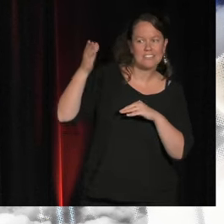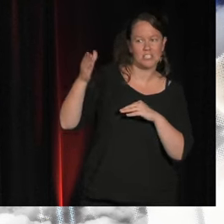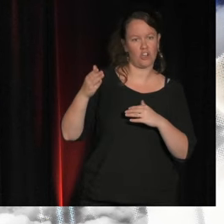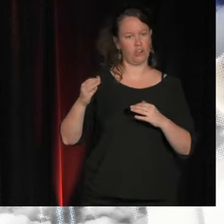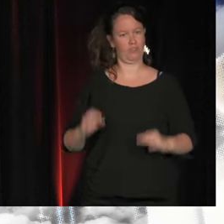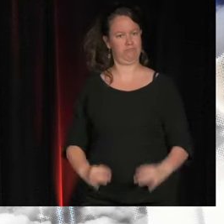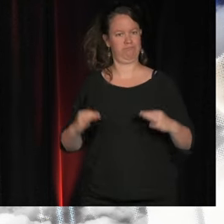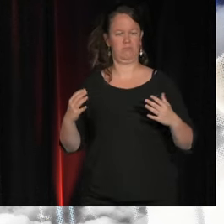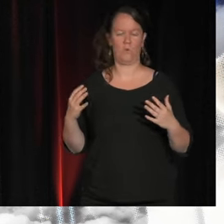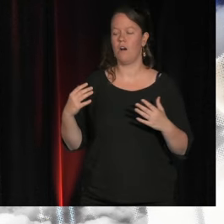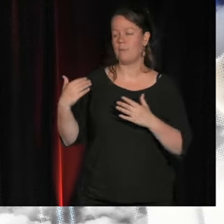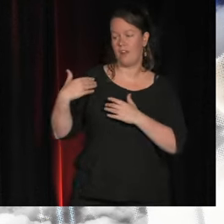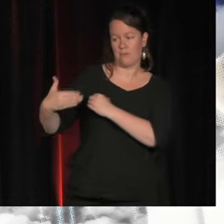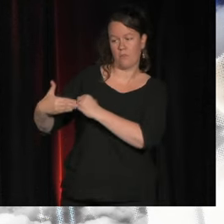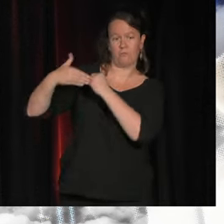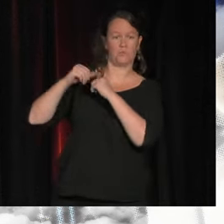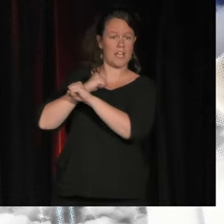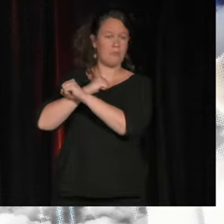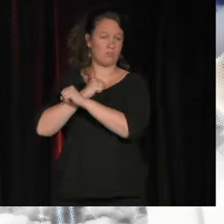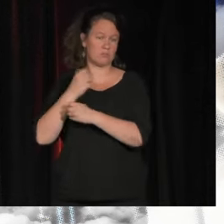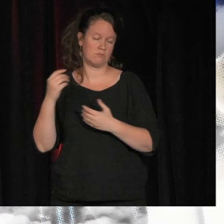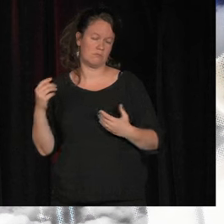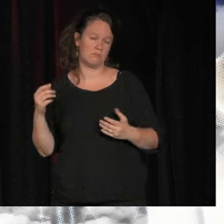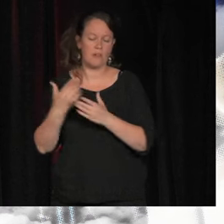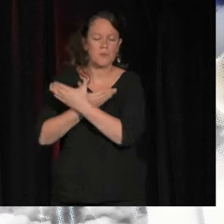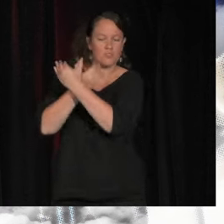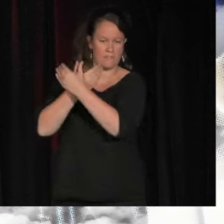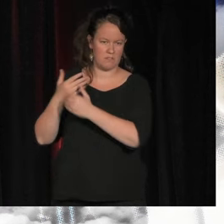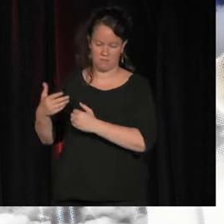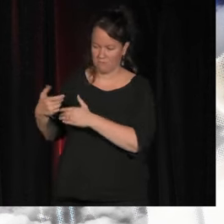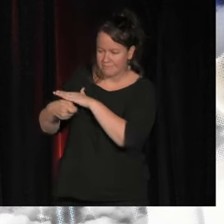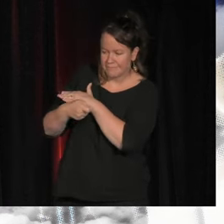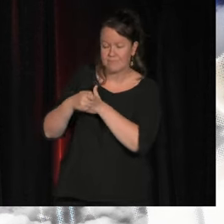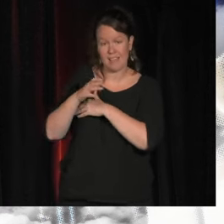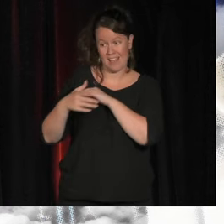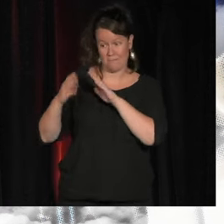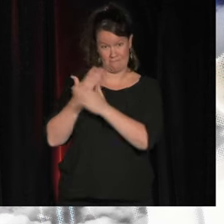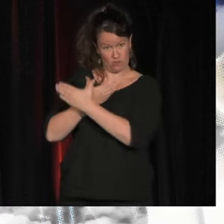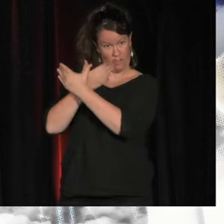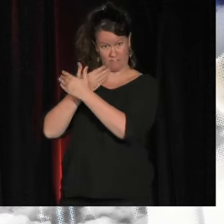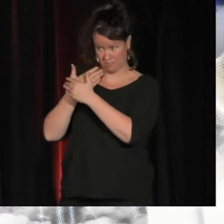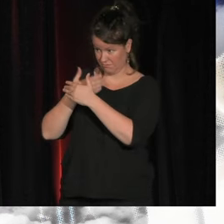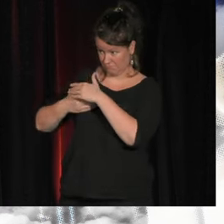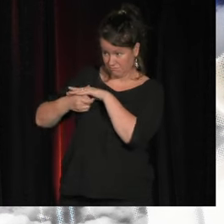Ils ont quand même la sécurité d'avoir Microsoft derrière eux, mais la sécurité de Microsoft n'est pas garantie parce que ce n'est pas…